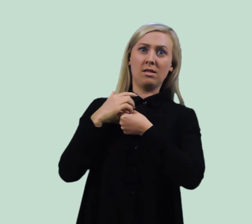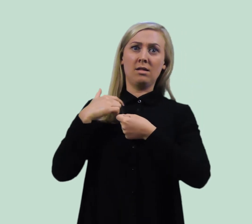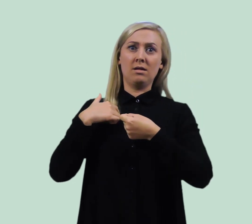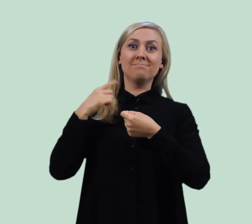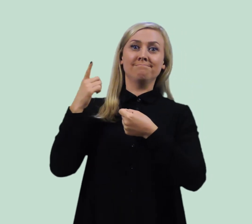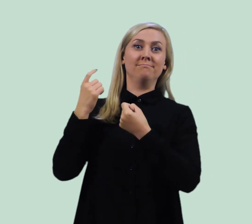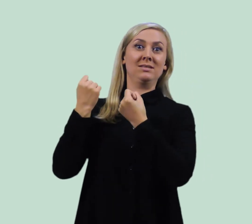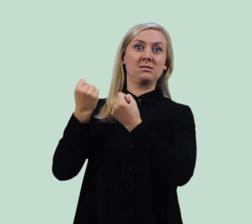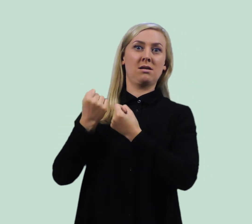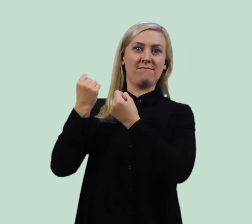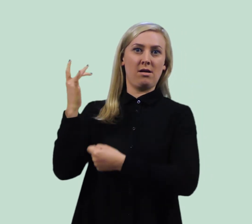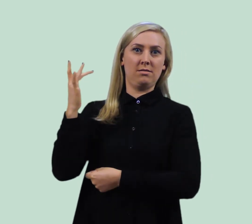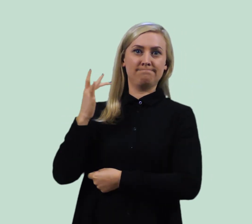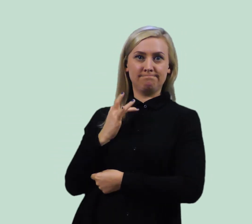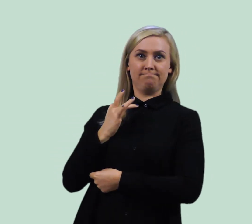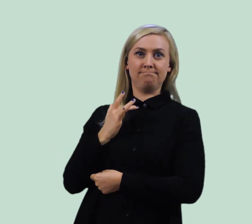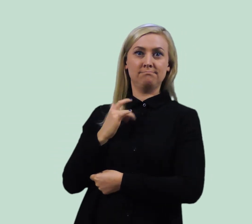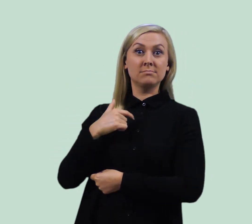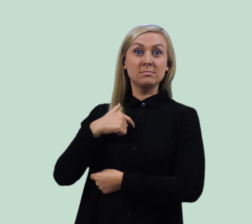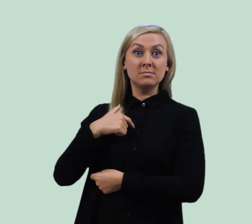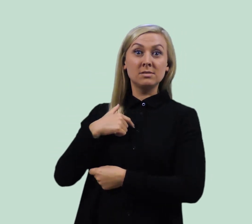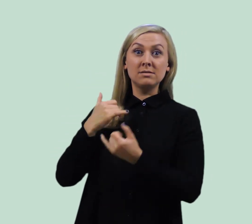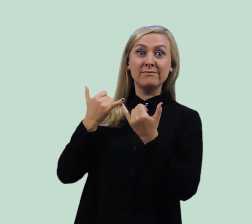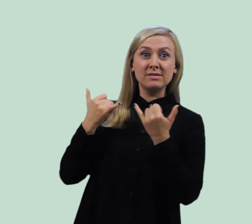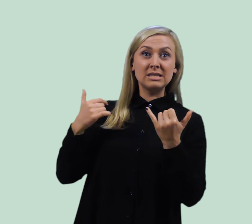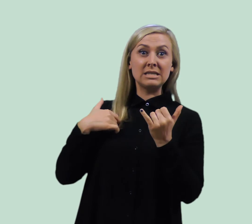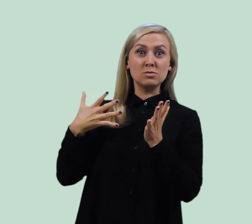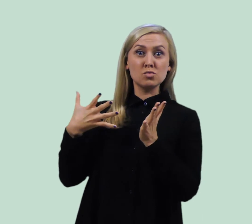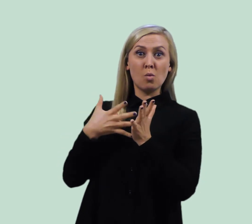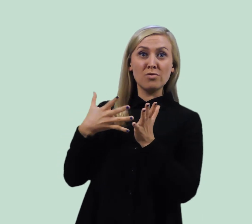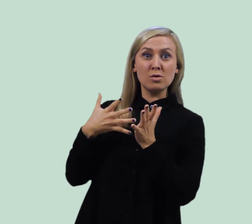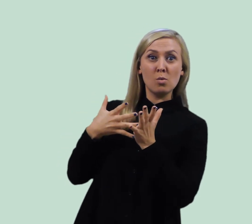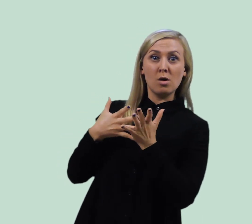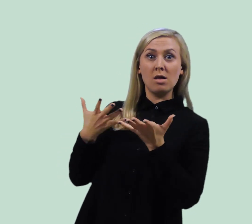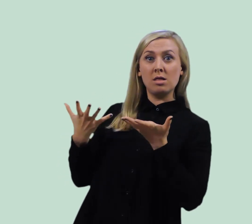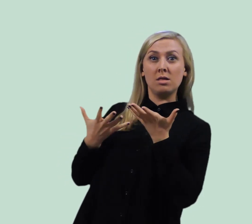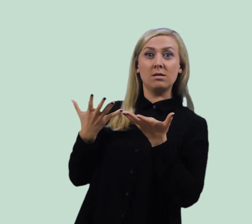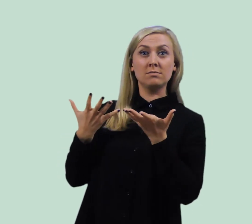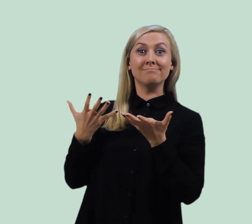ist das Gewalt gegen mich. Dabei geht es um Kontrolle über eine Person.